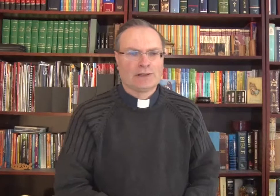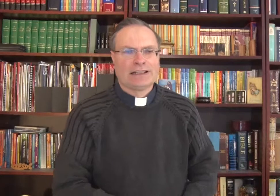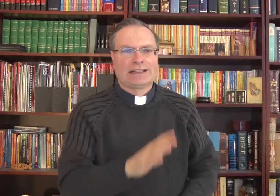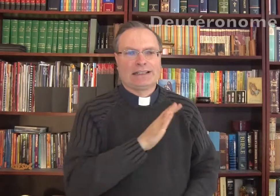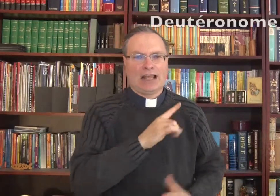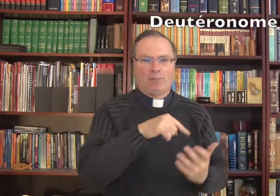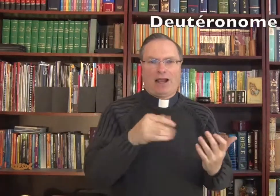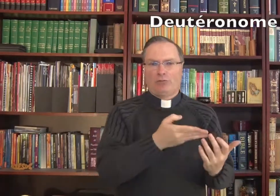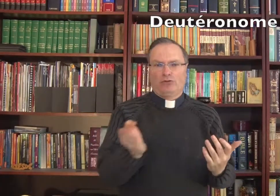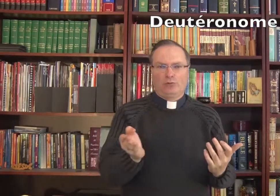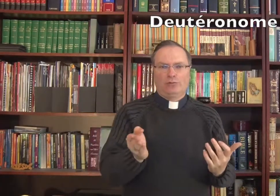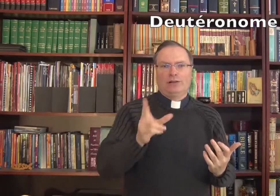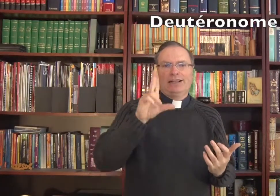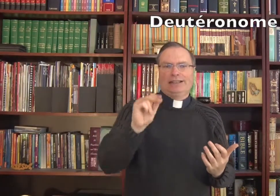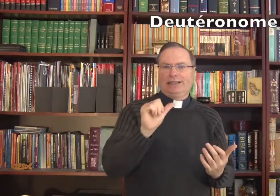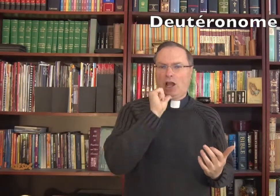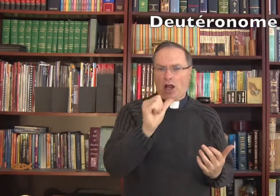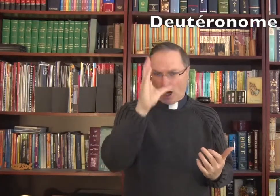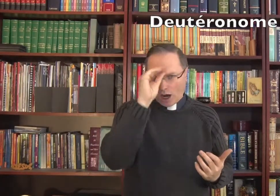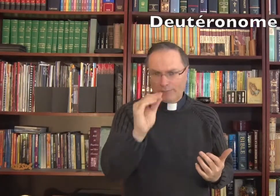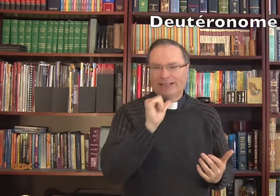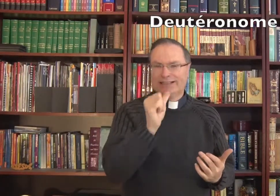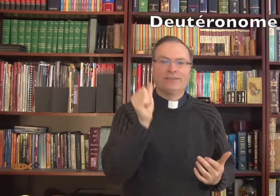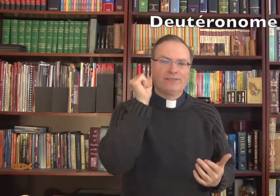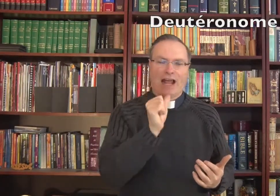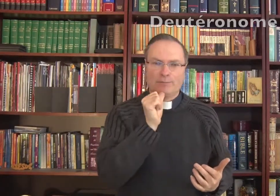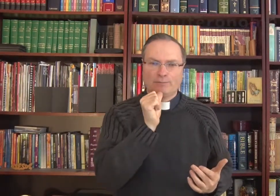«Qu'il n'y ait parmi vous ni homme ni femme, …